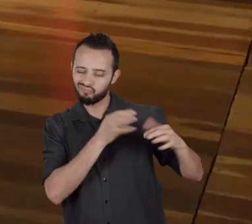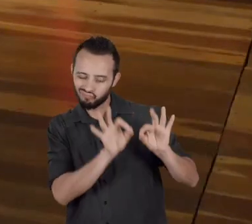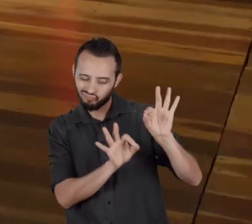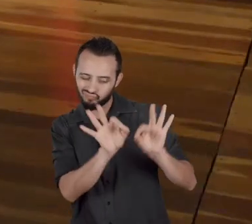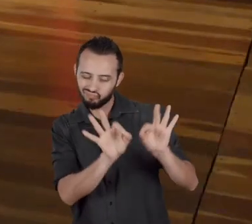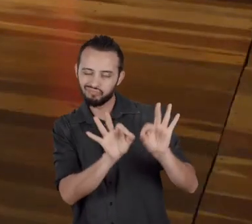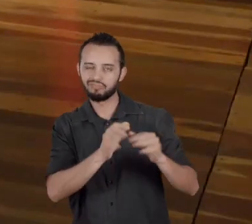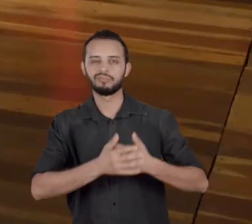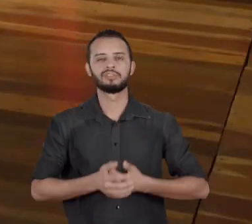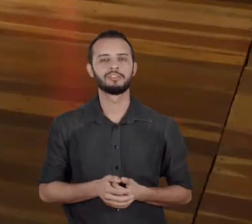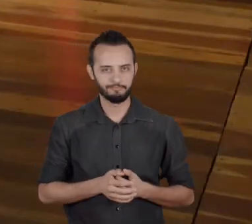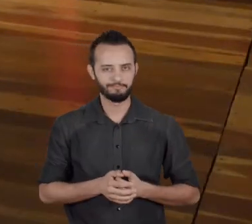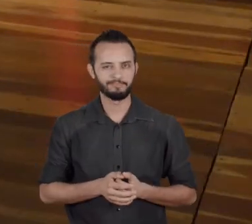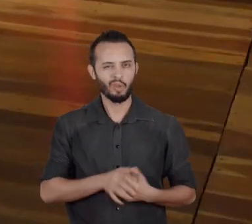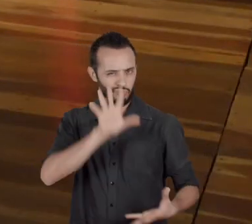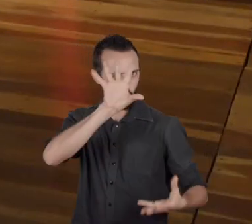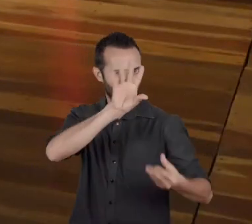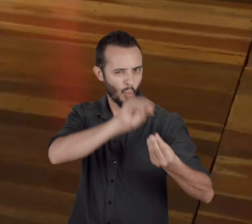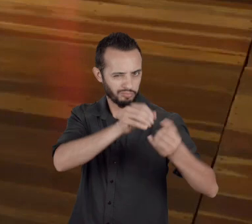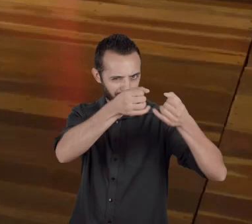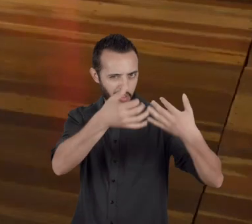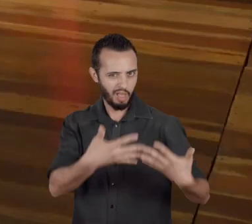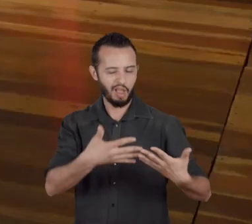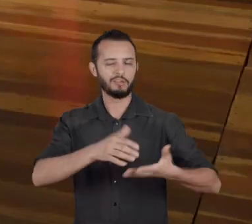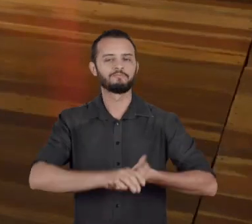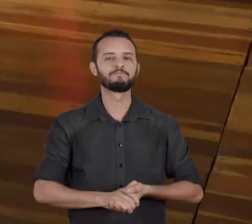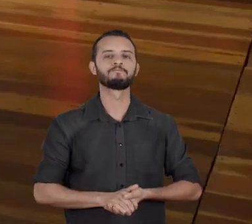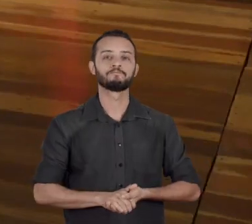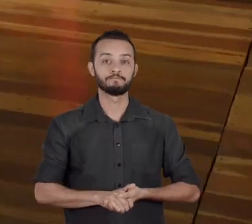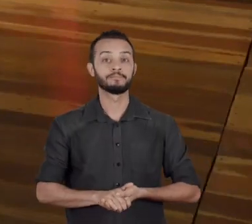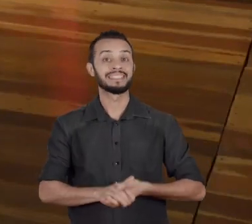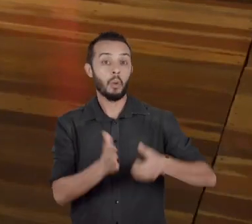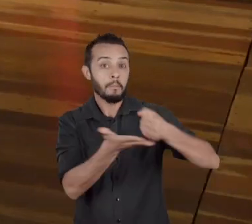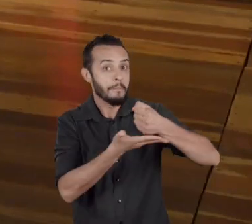Esse tipo de organização da vida psíquica, se eu pudesse sintetizar, ele tem um elemento central